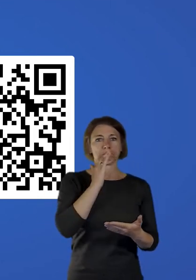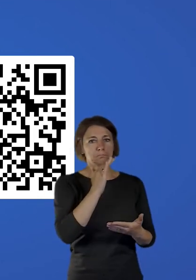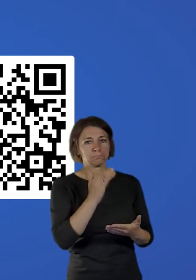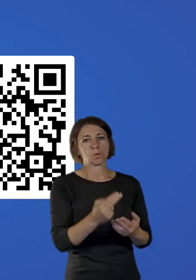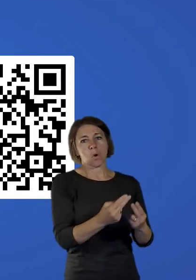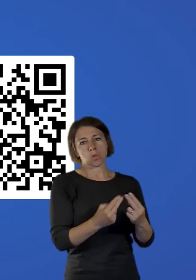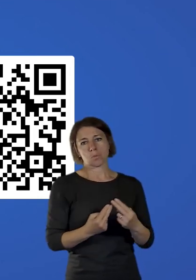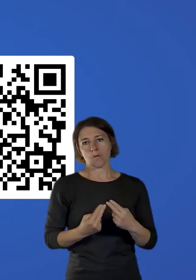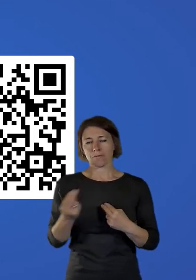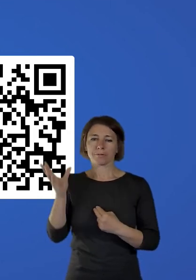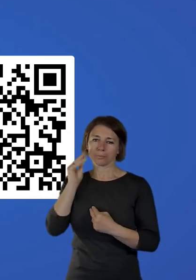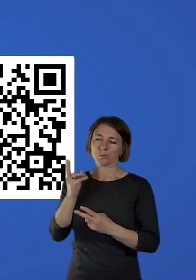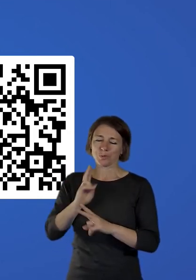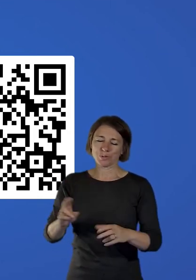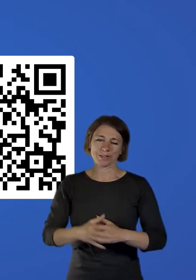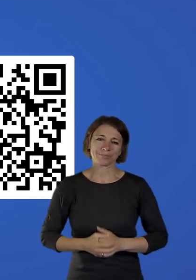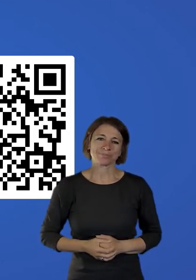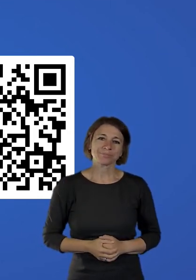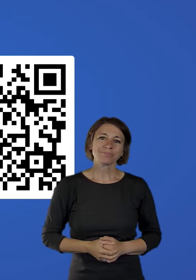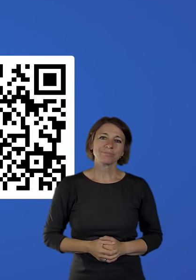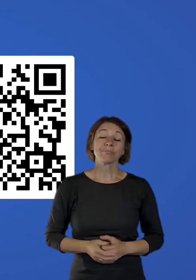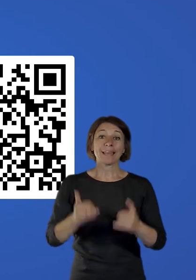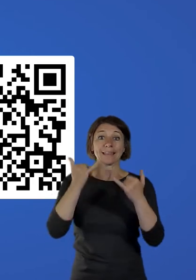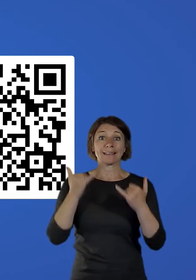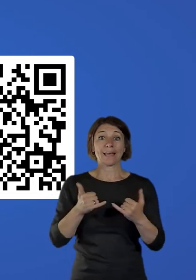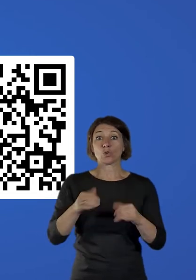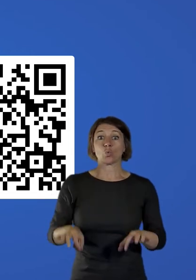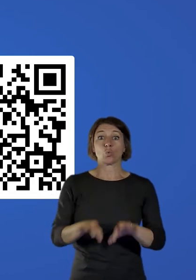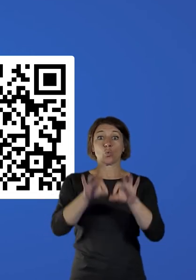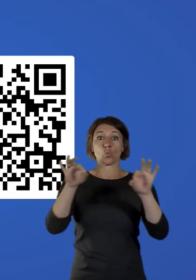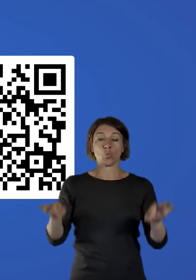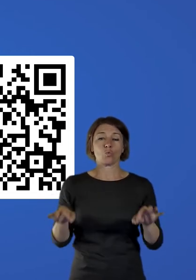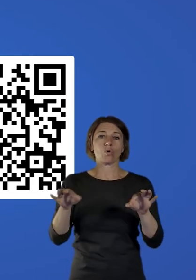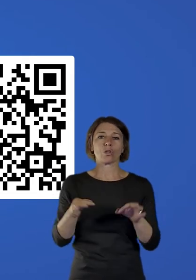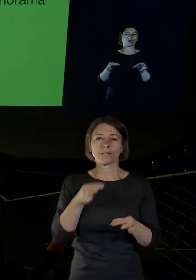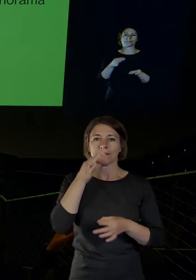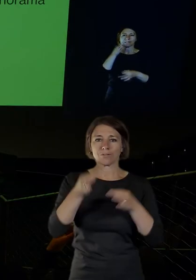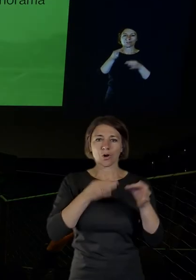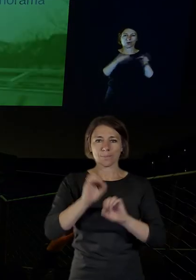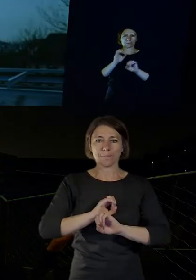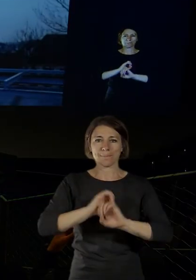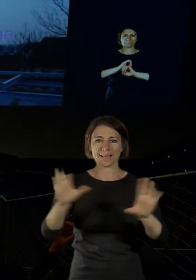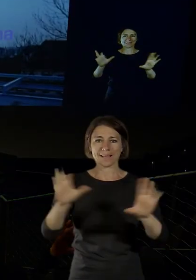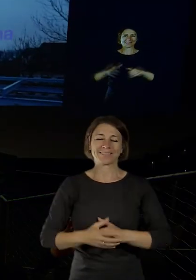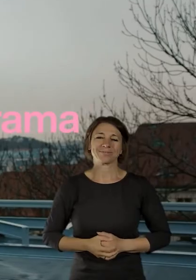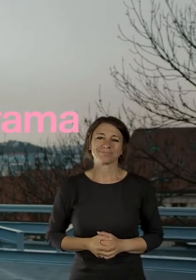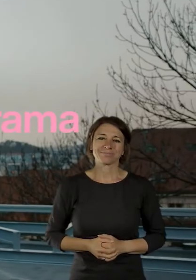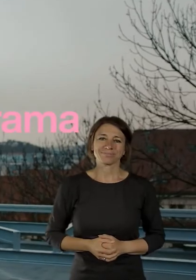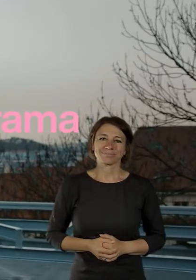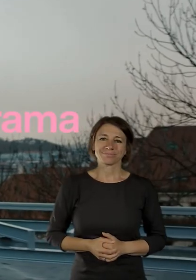Úplně na úvod bych poprosil teď ještě o úvodní video z naší informační kampaně.